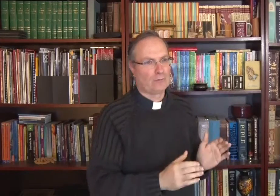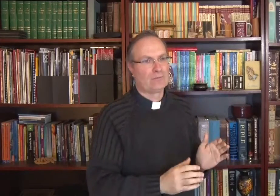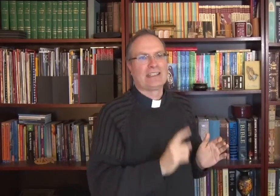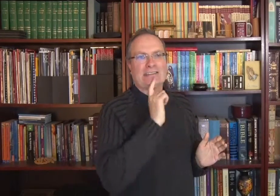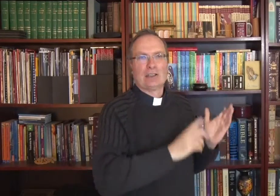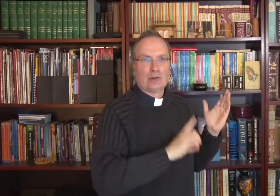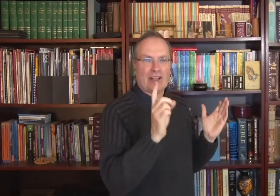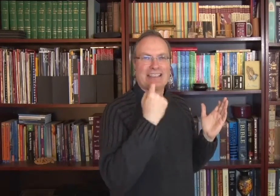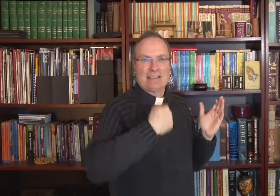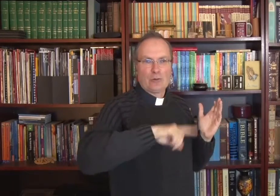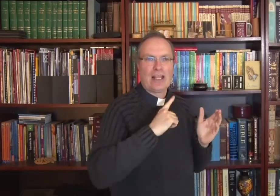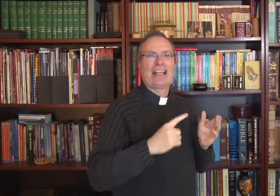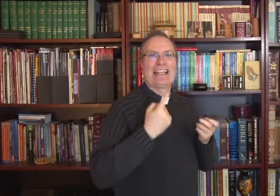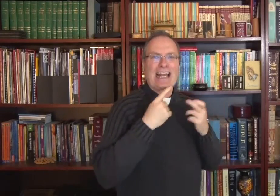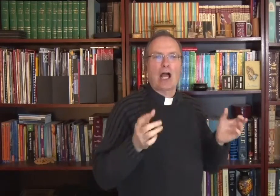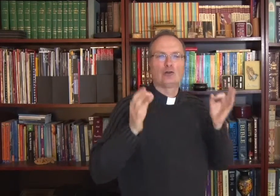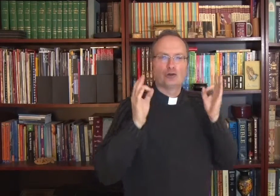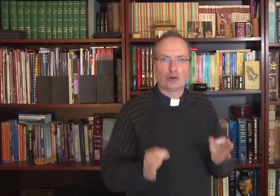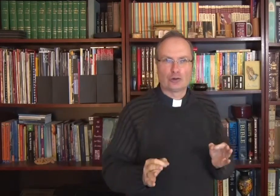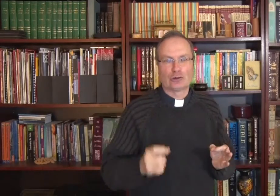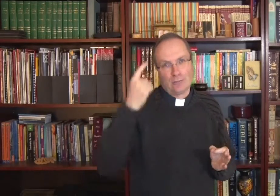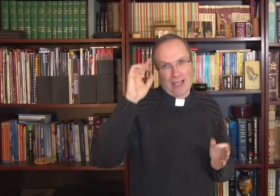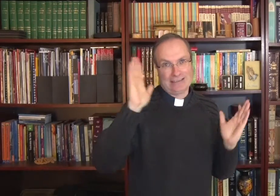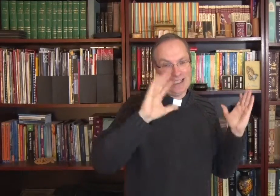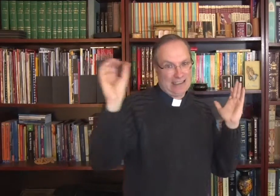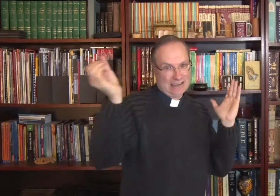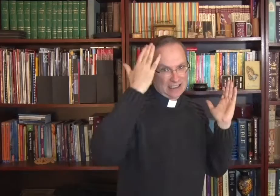C’est Dieu qui nous déclare justes par sa grâce